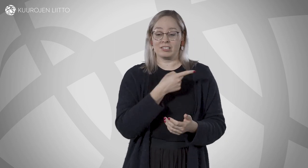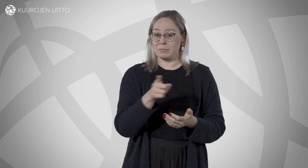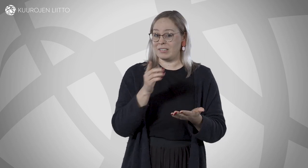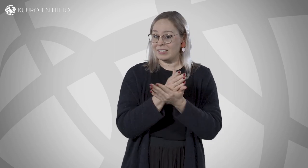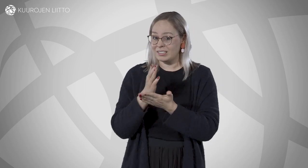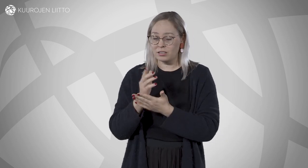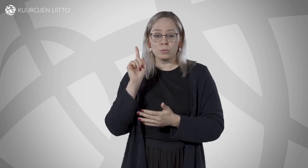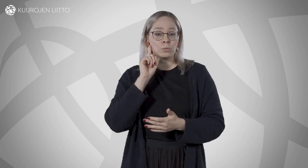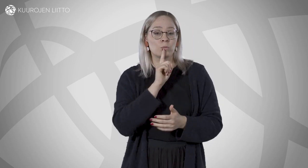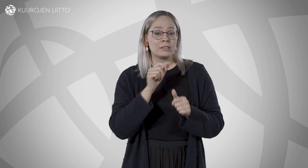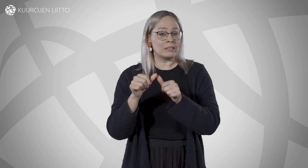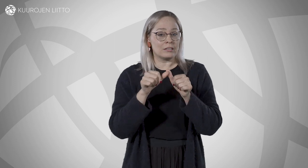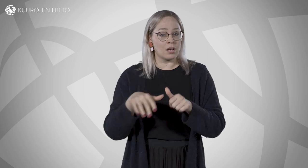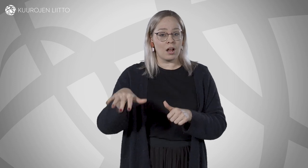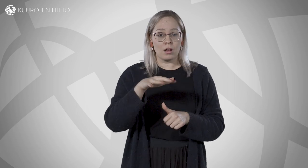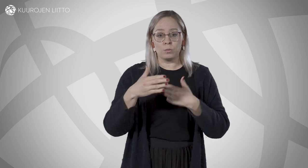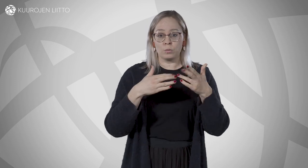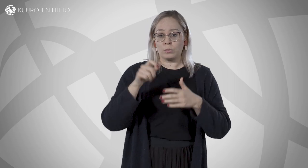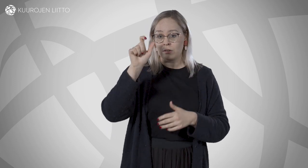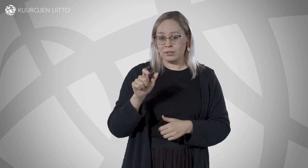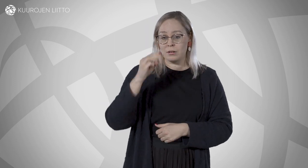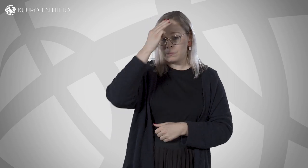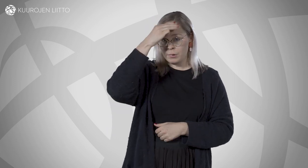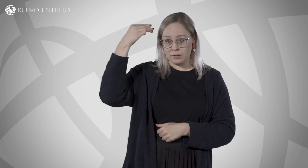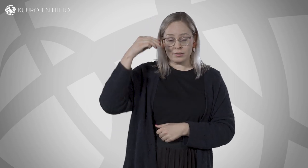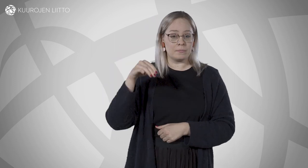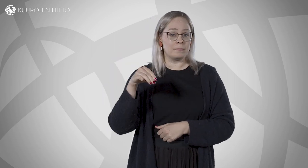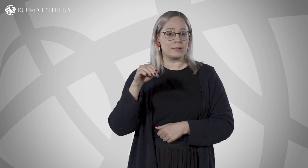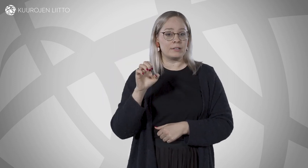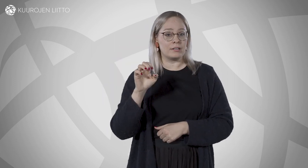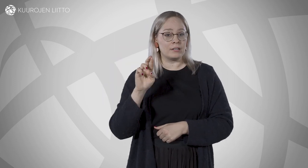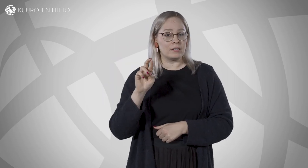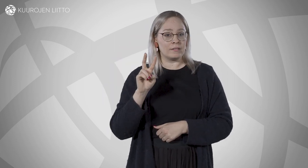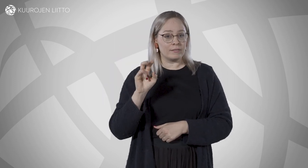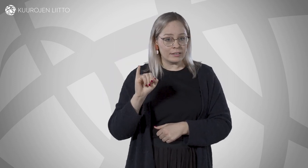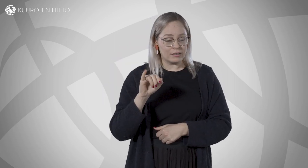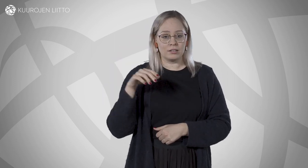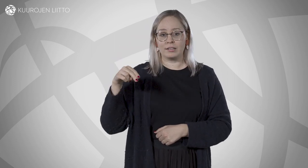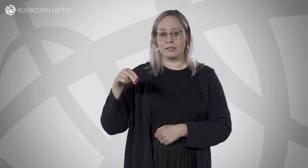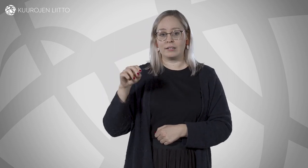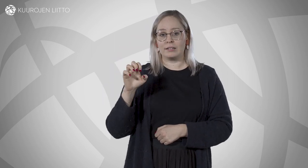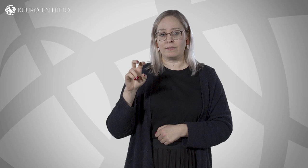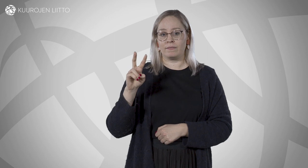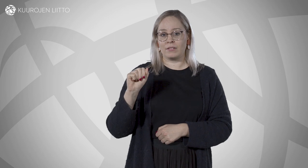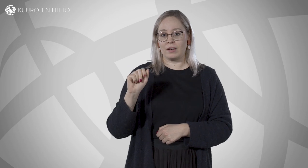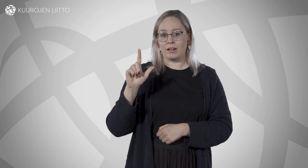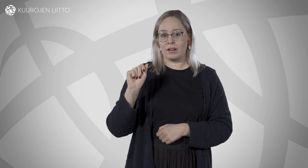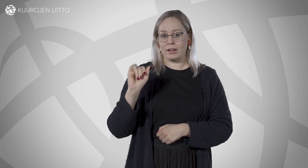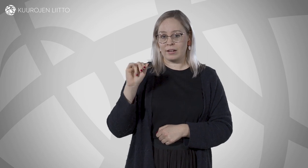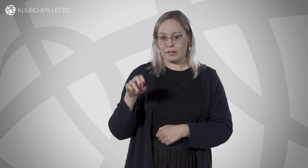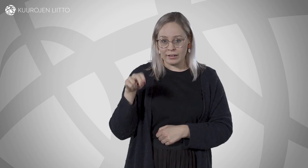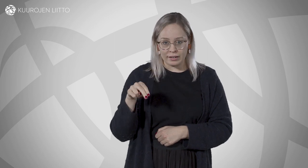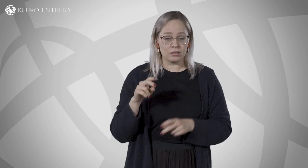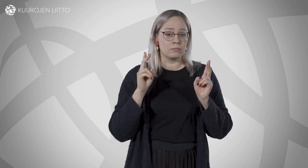Kuurojen Liiton aluetyöntekijä Mervi Nevalainen -